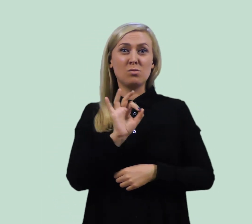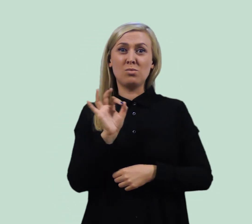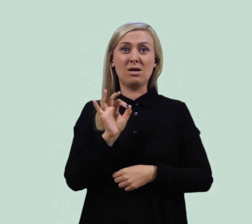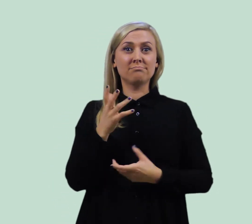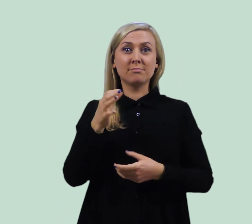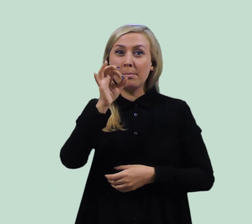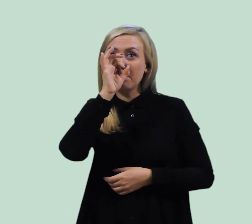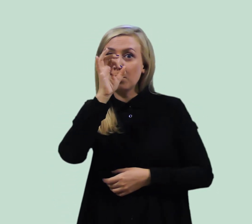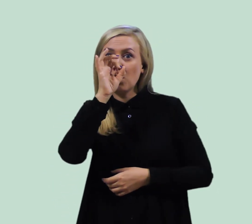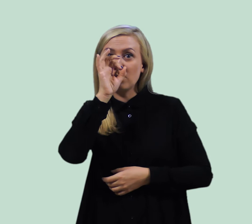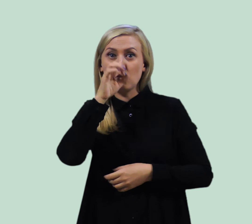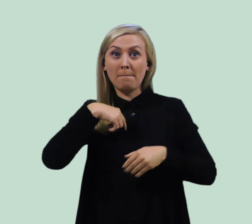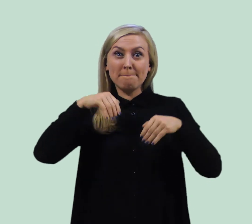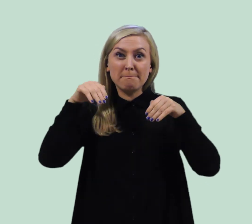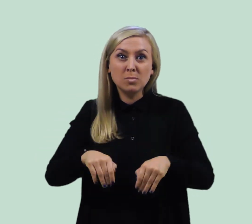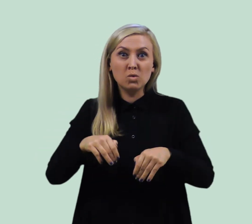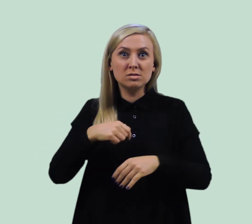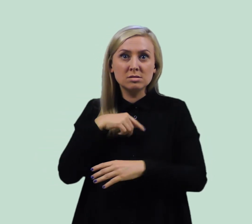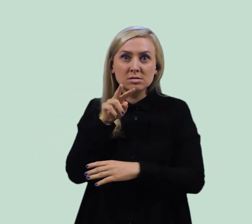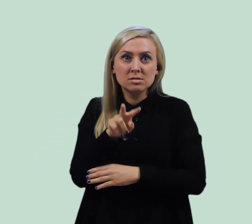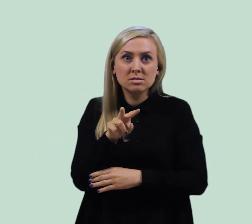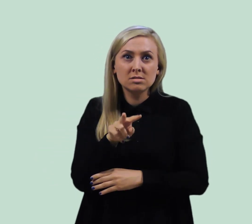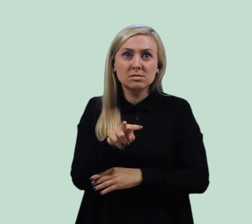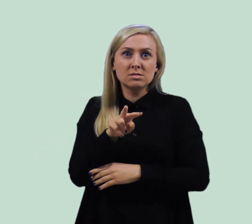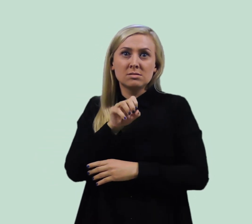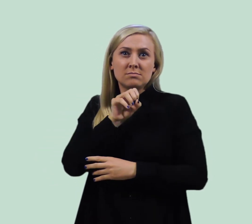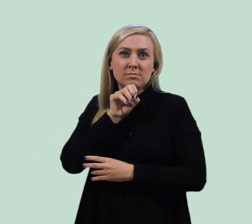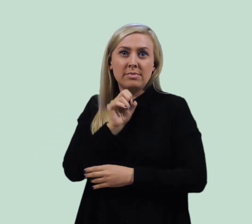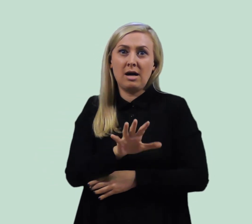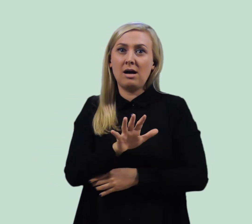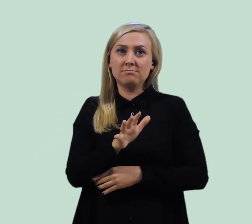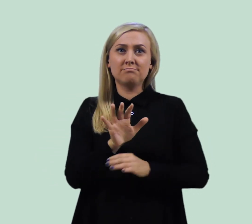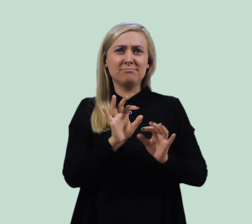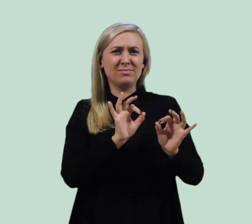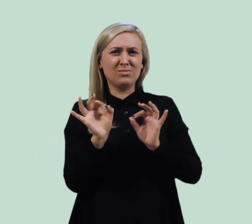Es darf dich niemand zwingen, gegen deinen Willen Pornos zu schauen,